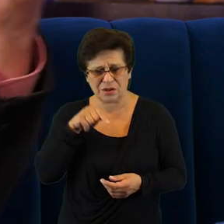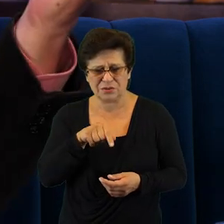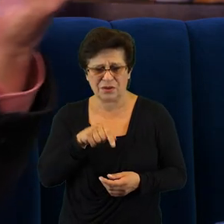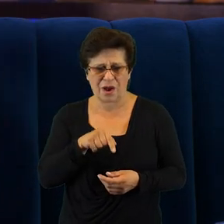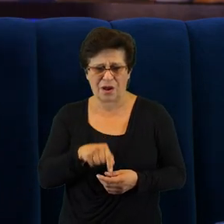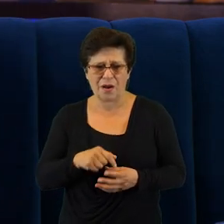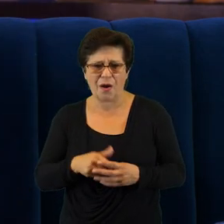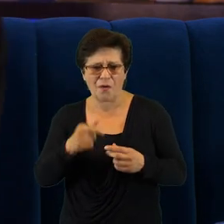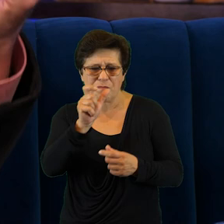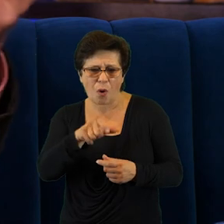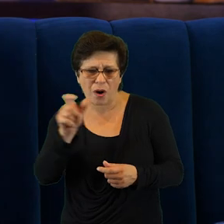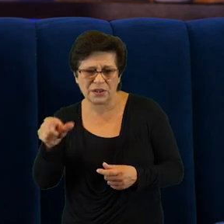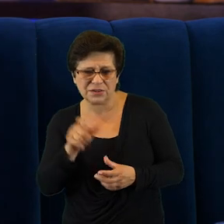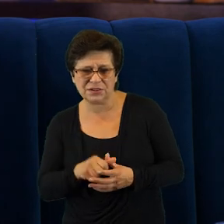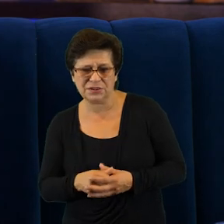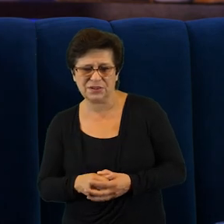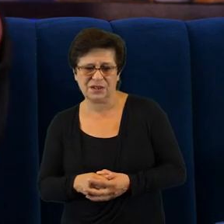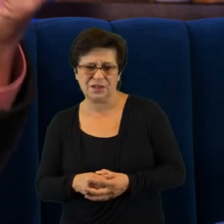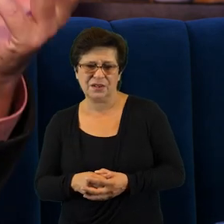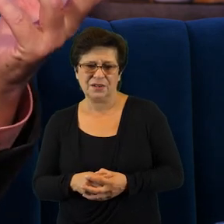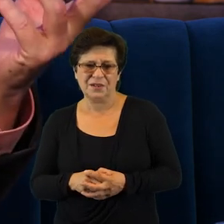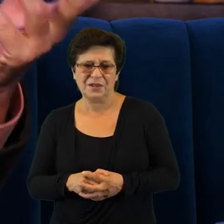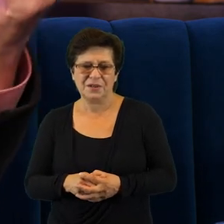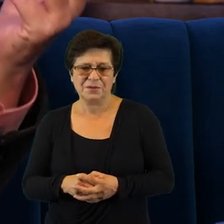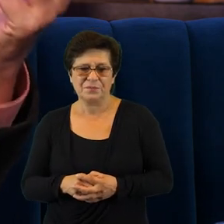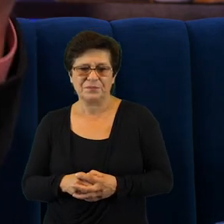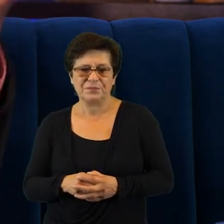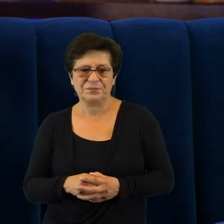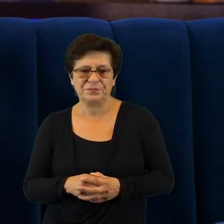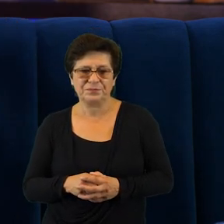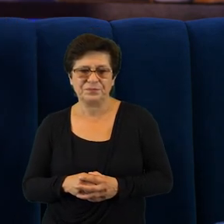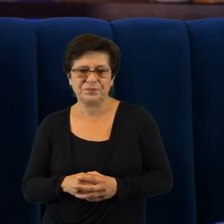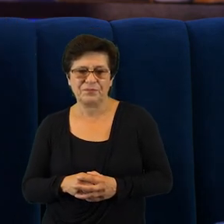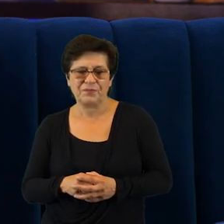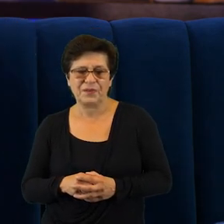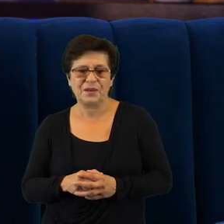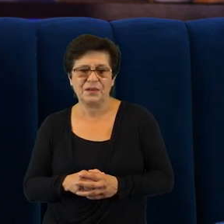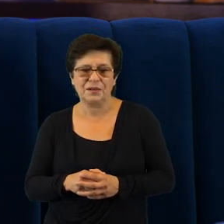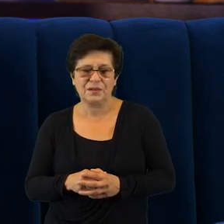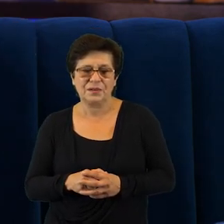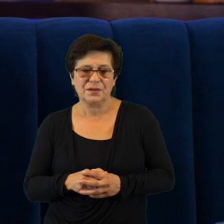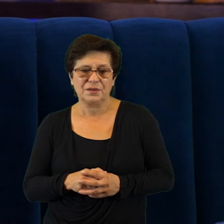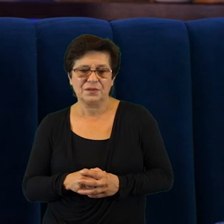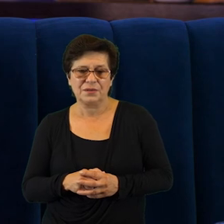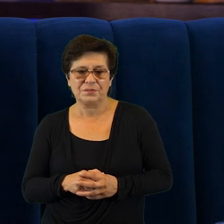Słonimski twierdził, że, jak to? Przecież to jest architekt, a wy piszecie o niezruzumialstwie. Tak bliski mu był Norwid.